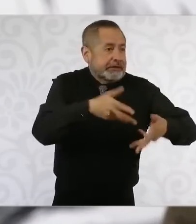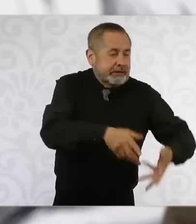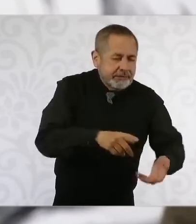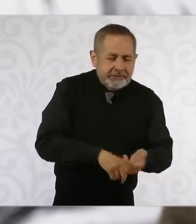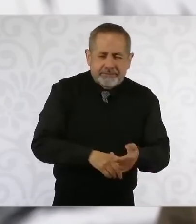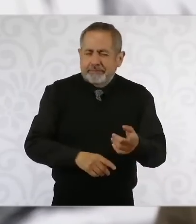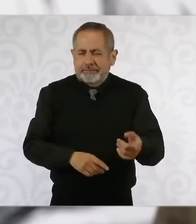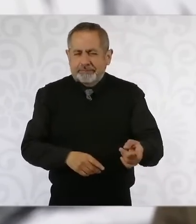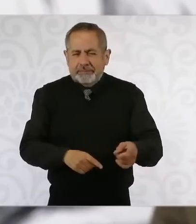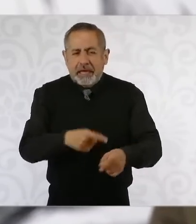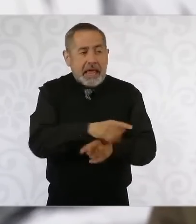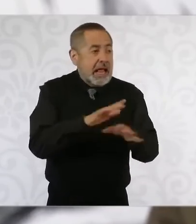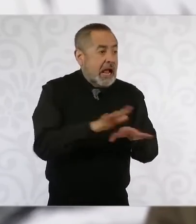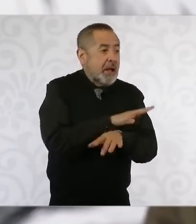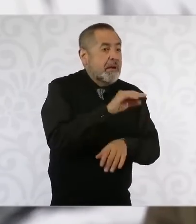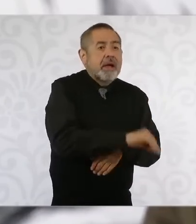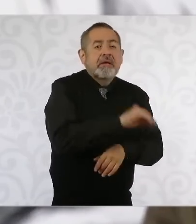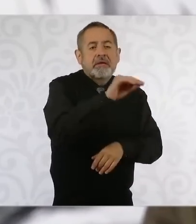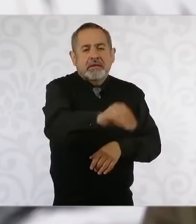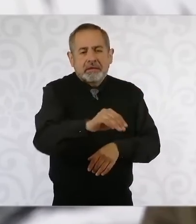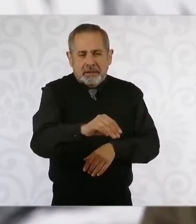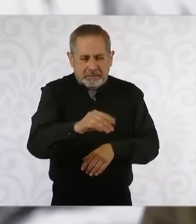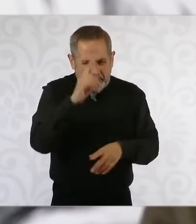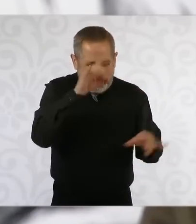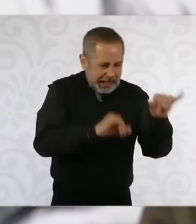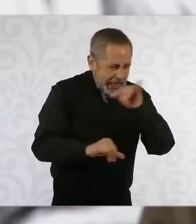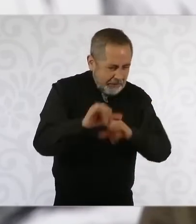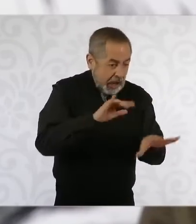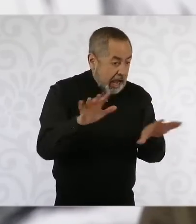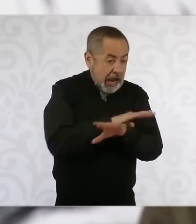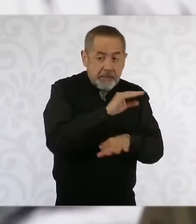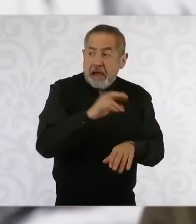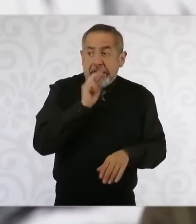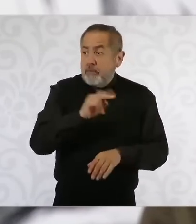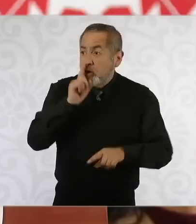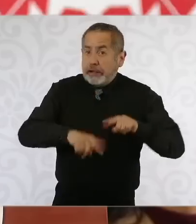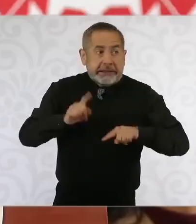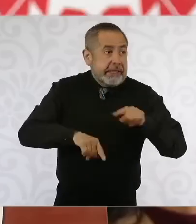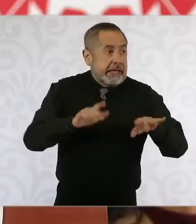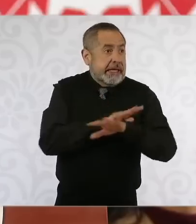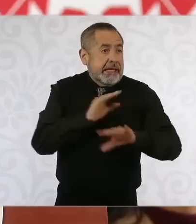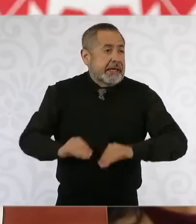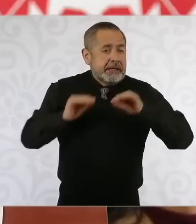cambiado de ubicación el supuesto laboratorio con tal rapidez no corresponde con la dinámica